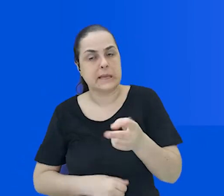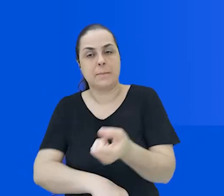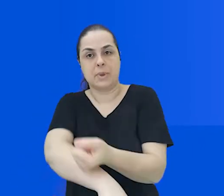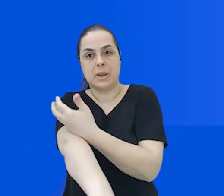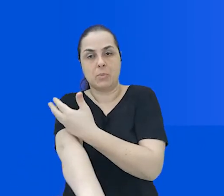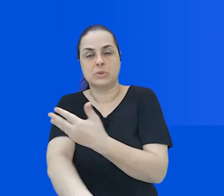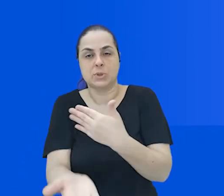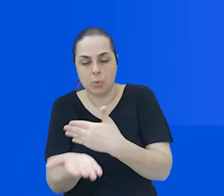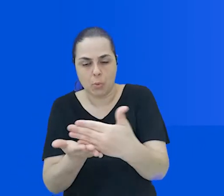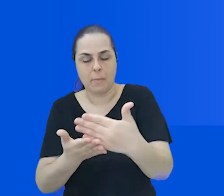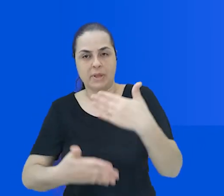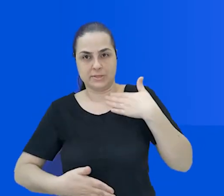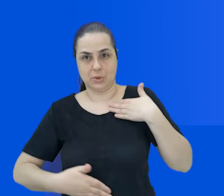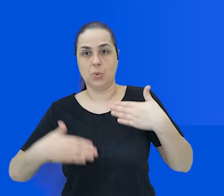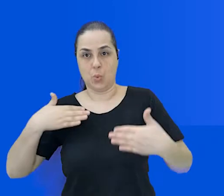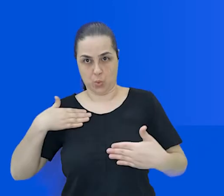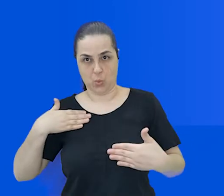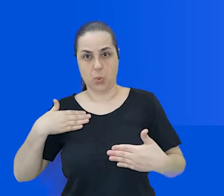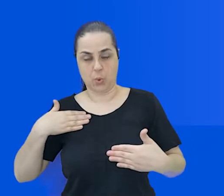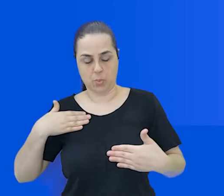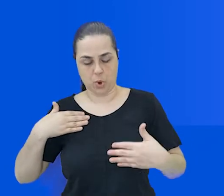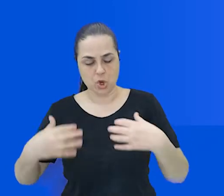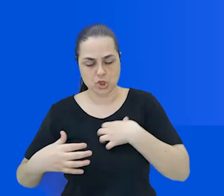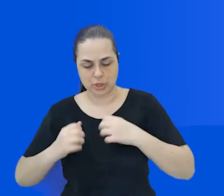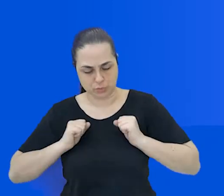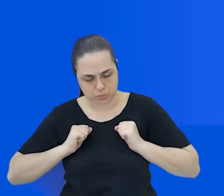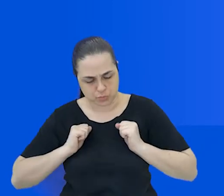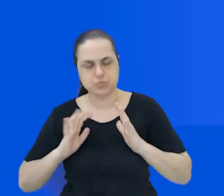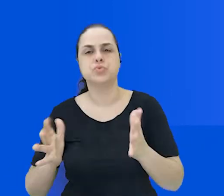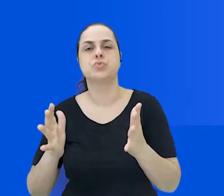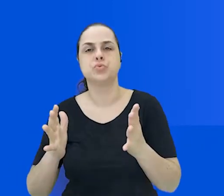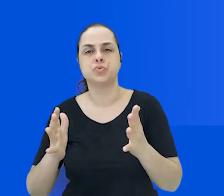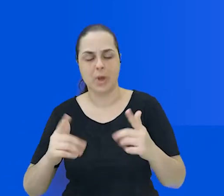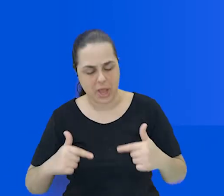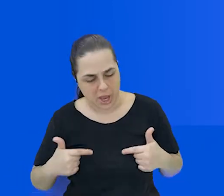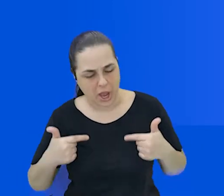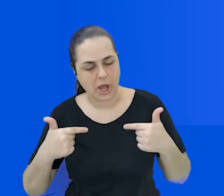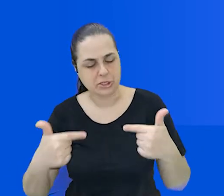e uma preparação do nosso organismo para reagir diante de situações do mundo.